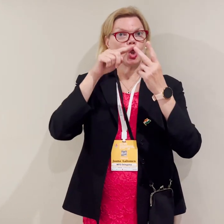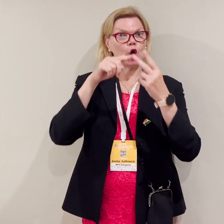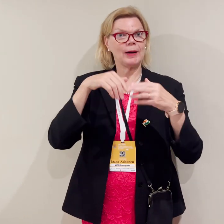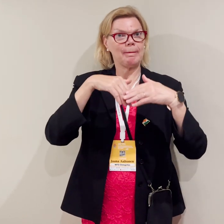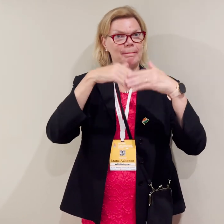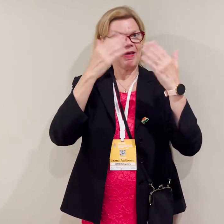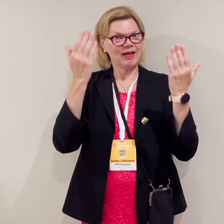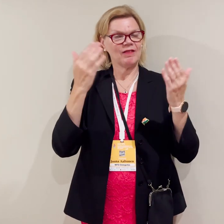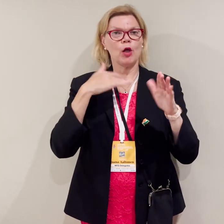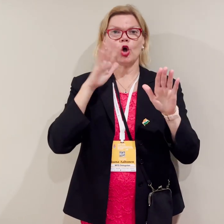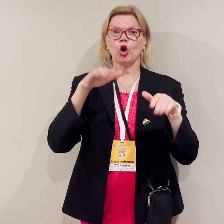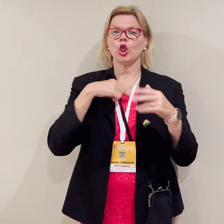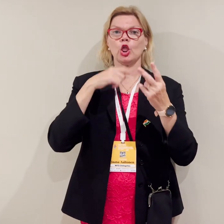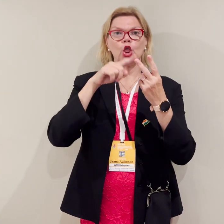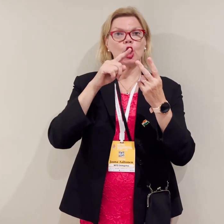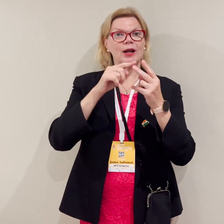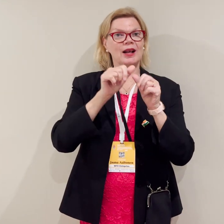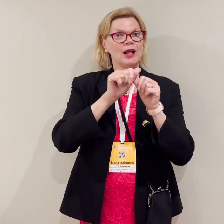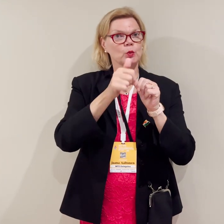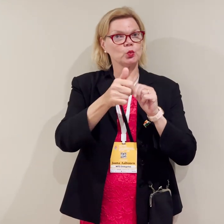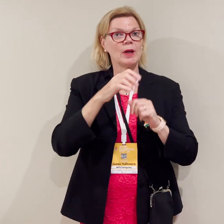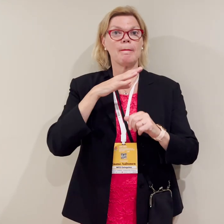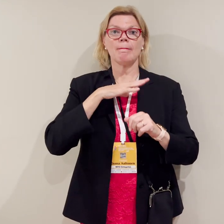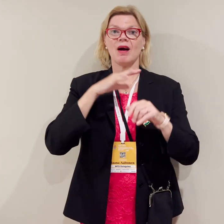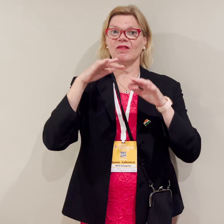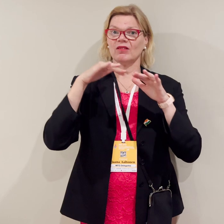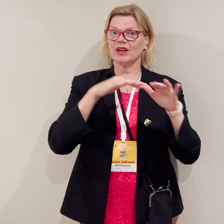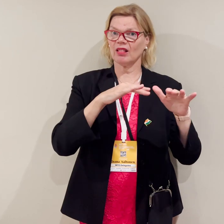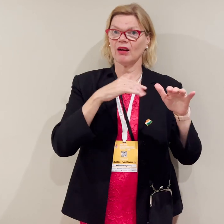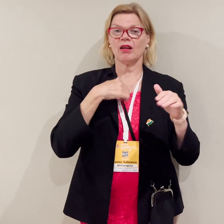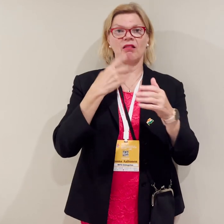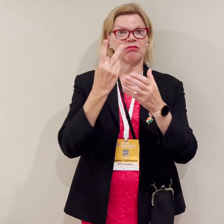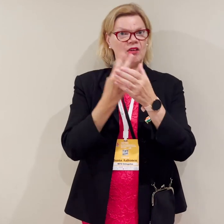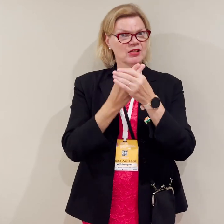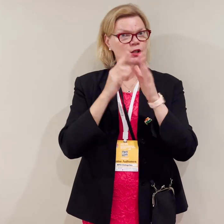jossa minä ja toinen Suomen edustaja, Mari Virtanen -